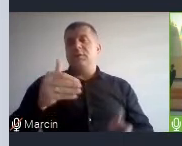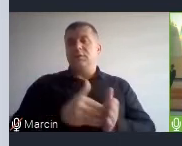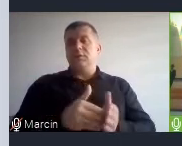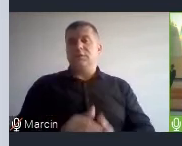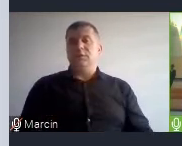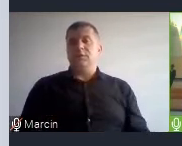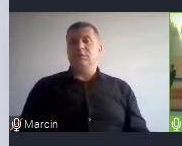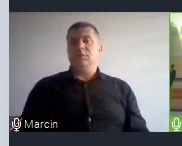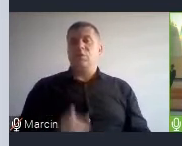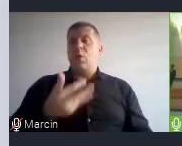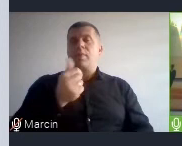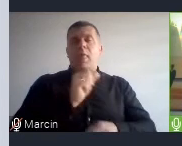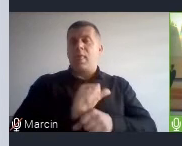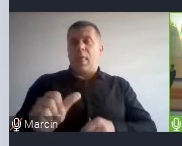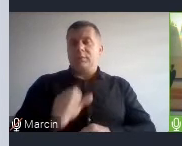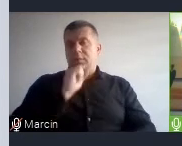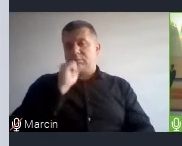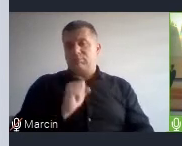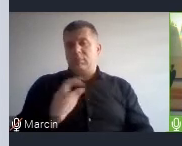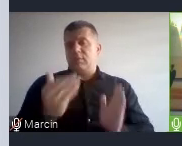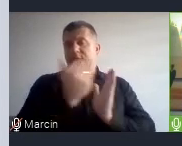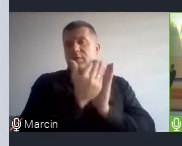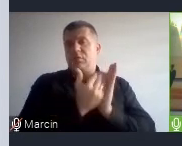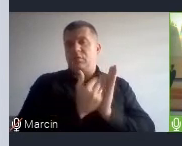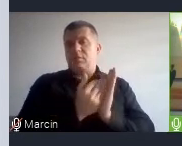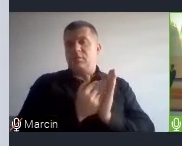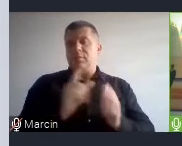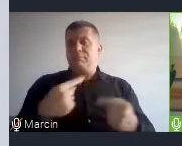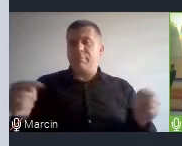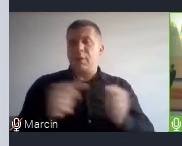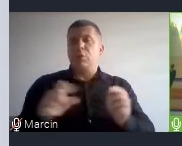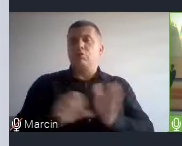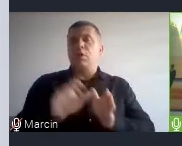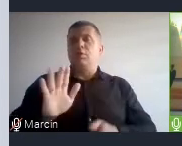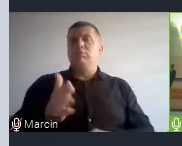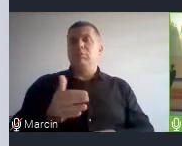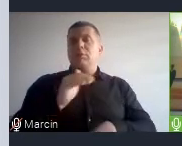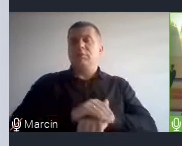to nie jest absolutnie warunek, który jest adekwatny do warunków zamówienia.